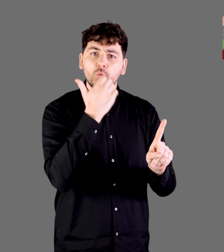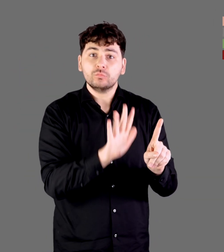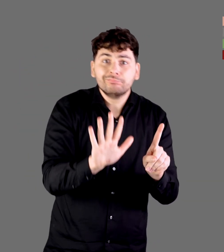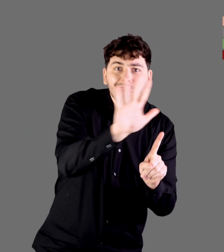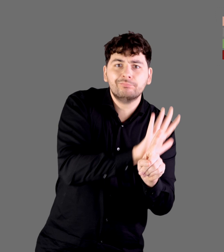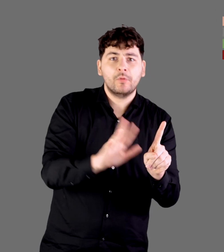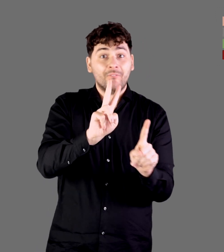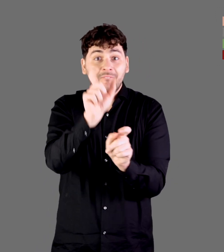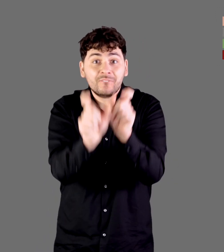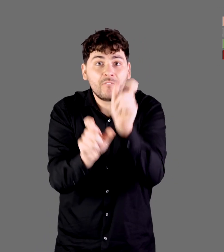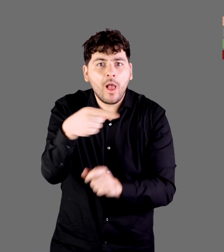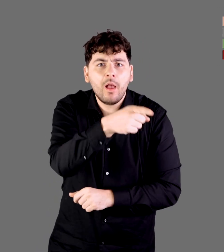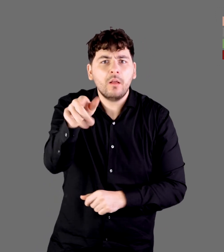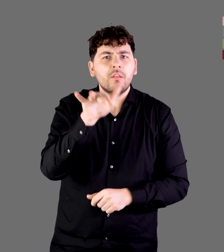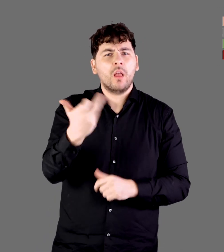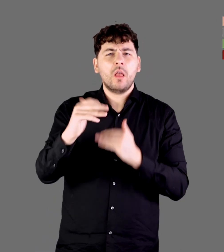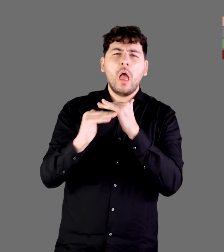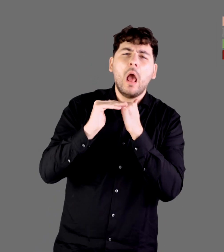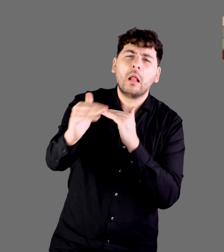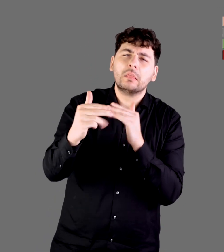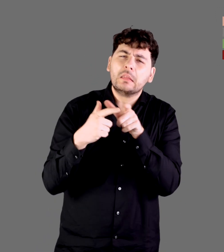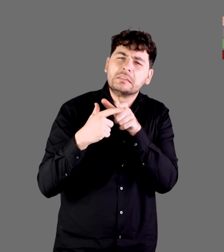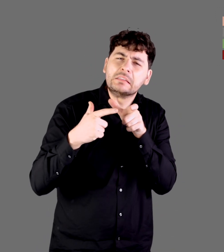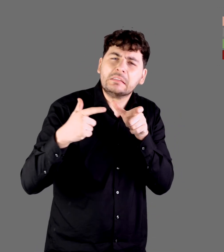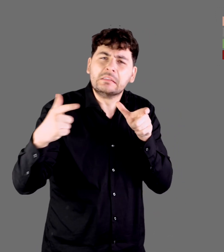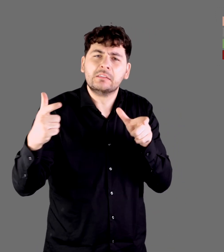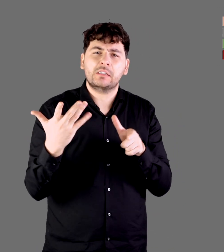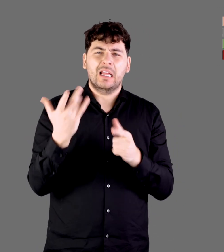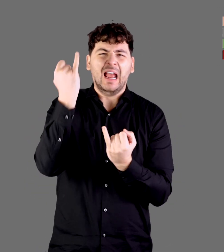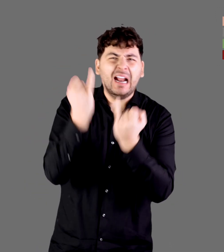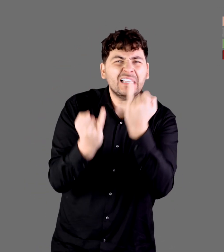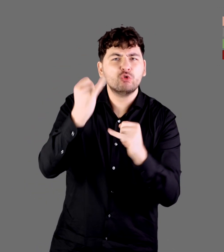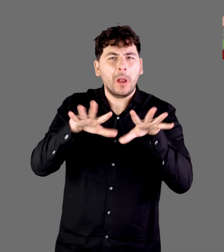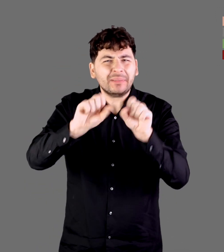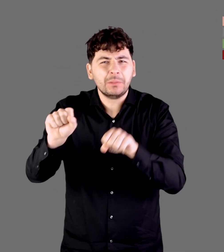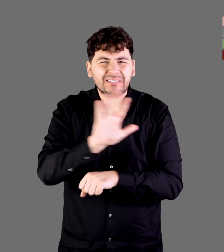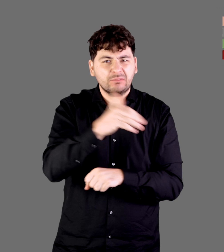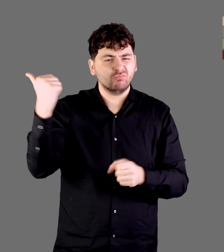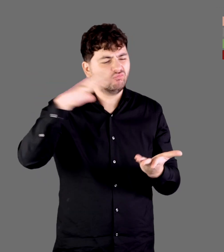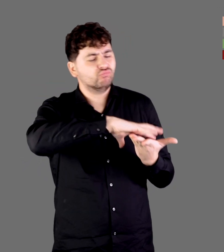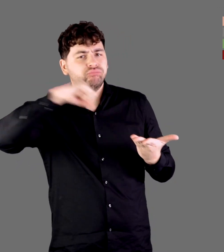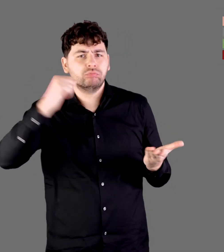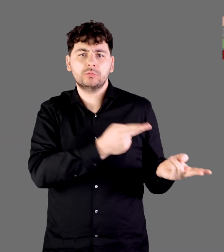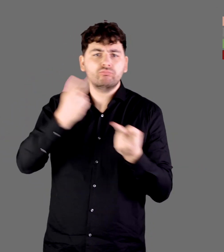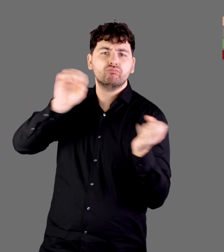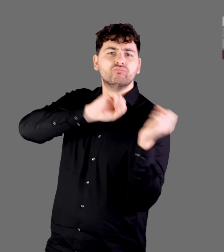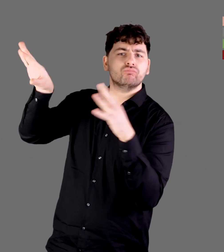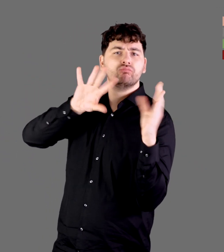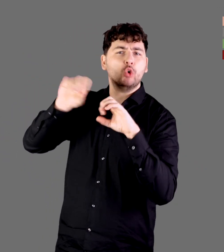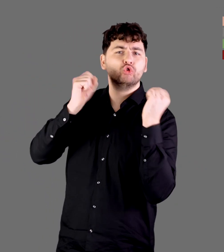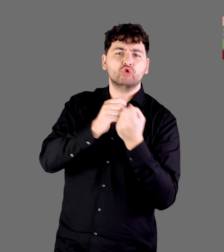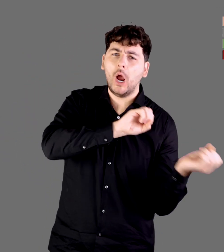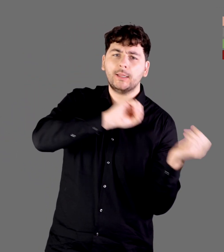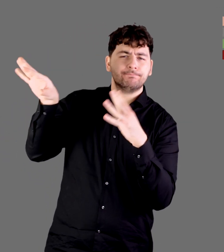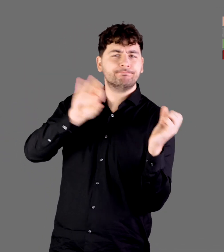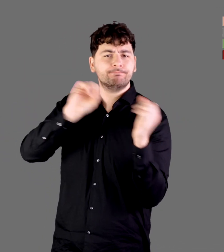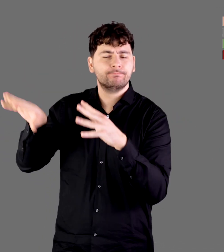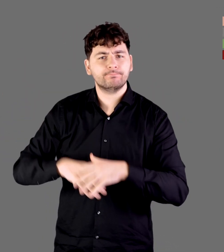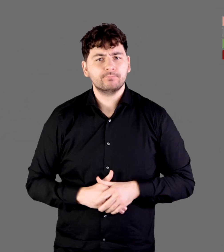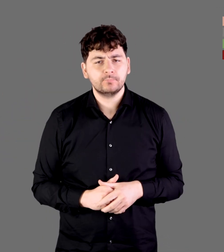Großer Grundbesitz und Industrieunternehmen wurden enteignet und verstaatlicht.